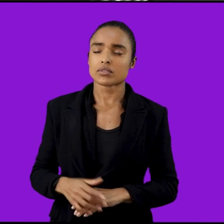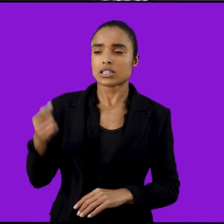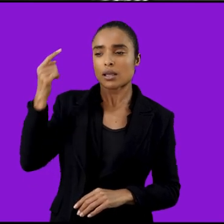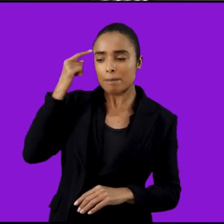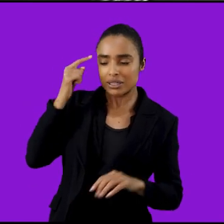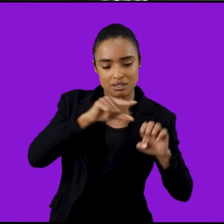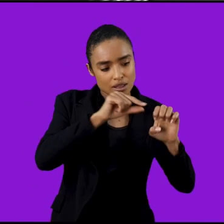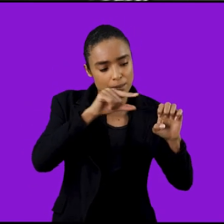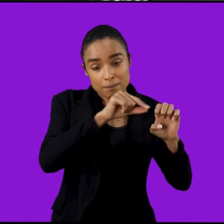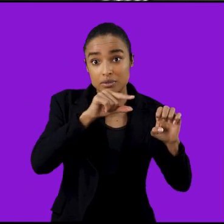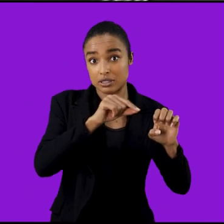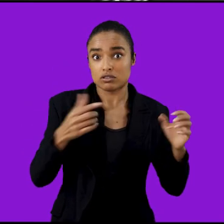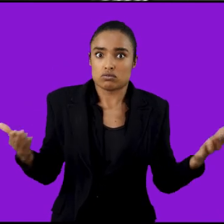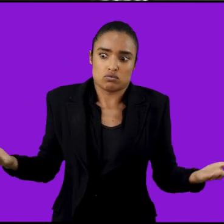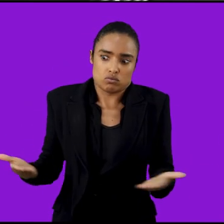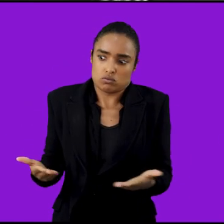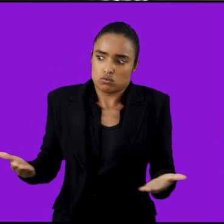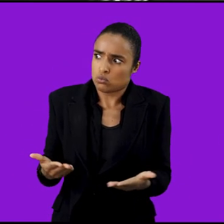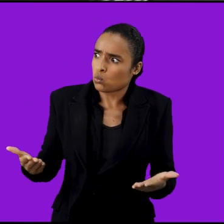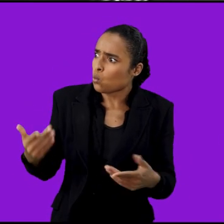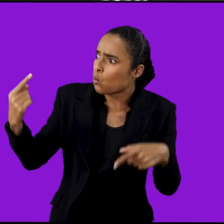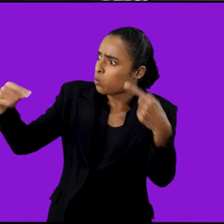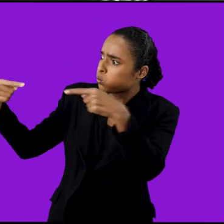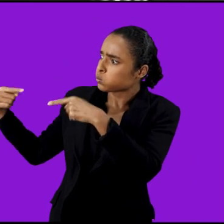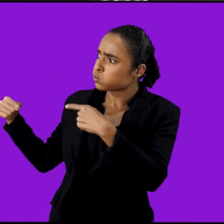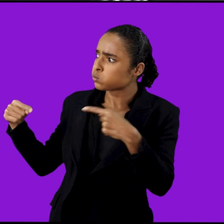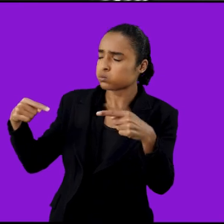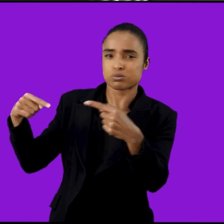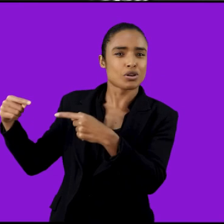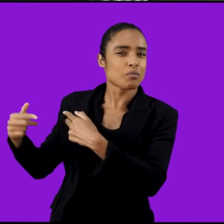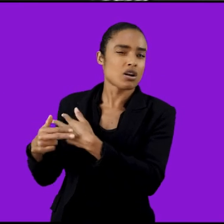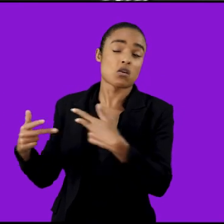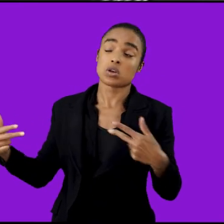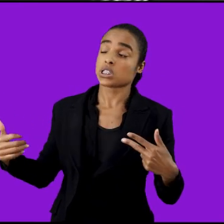fala dessa coisa do empreendedorismo, sobretudo agora né mais recentemente de maneira muito